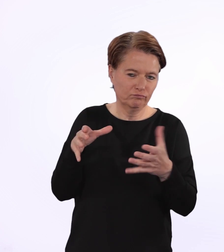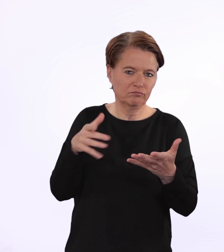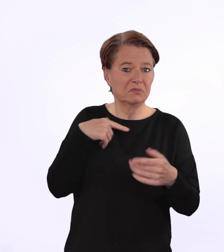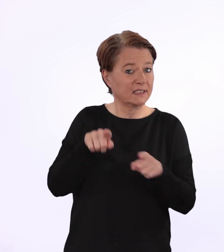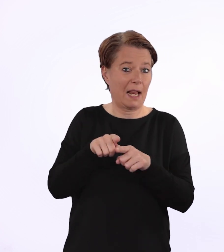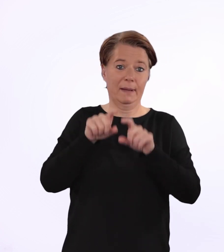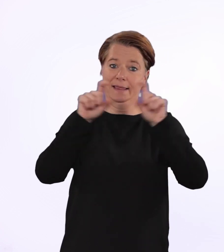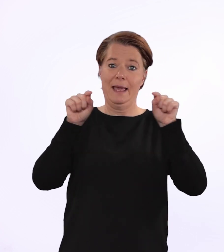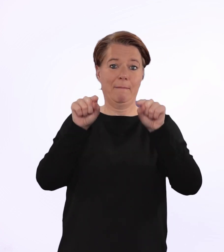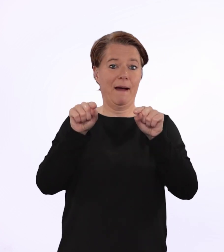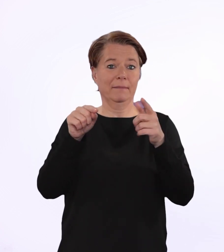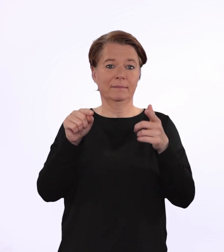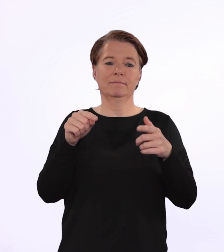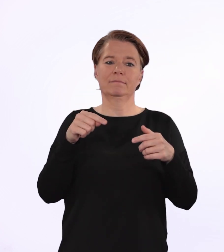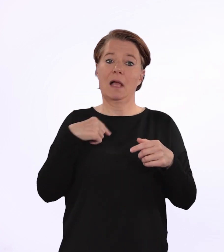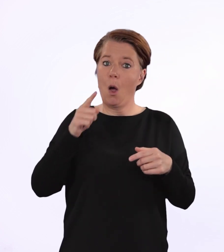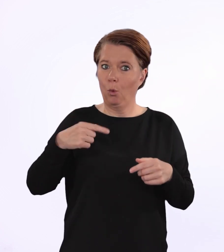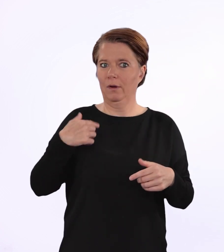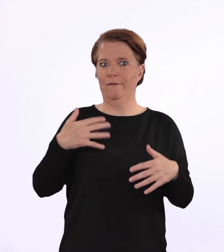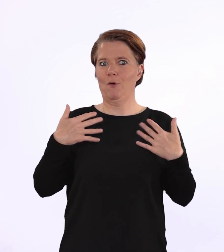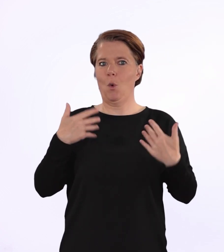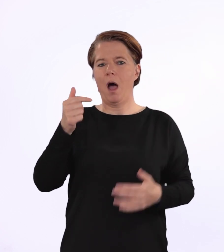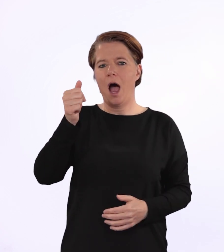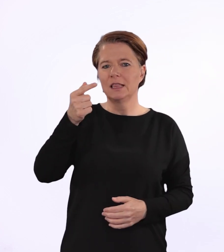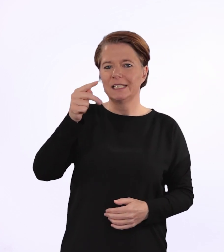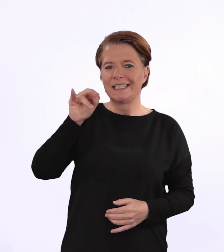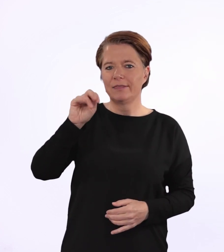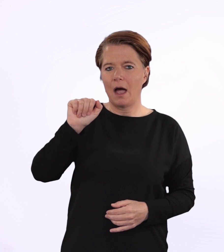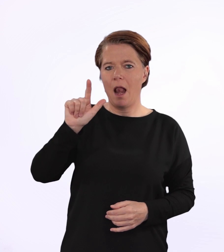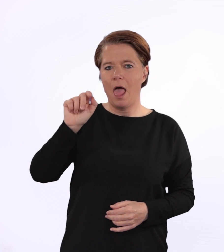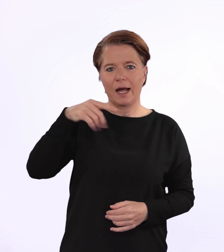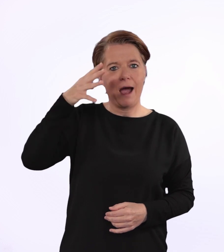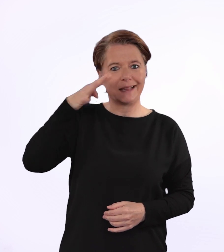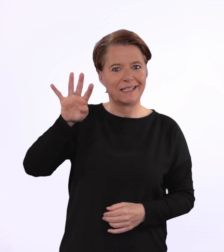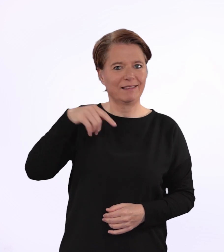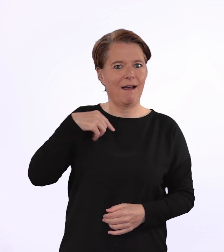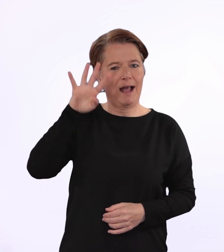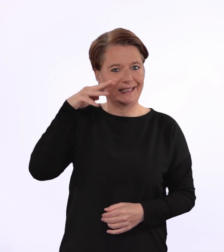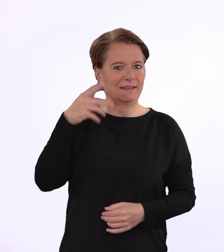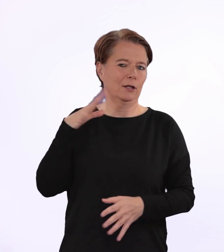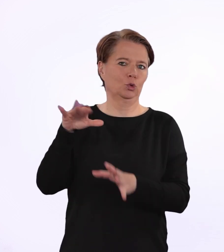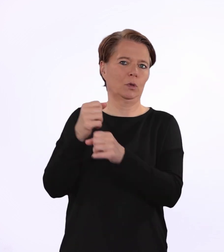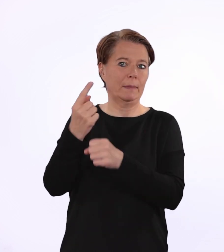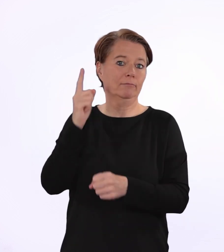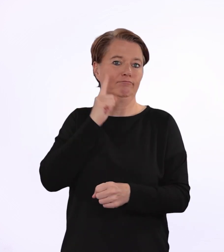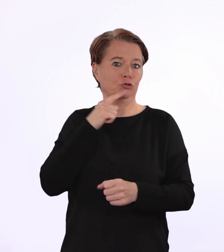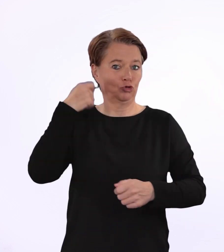genau mit der gleichen Frage beschäftigen, wo ich die Ehre habe, mit Athina Lange arbeiten zu dürfen. Auch eine Taube Schauspielerin.